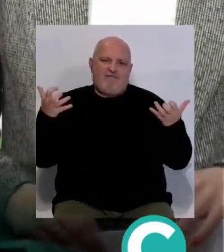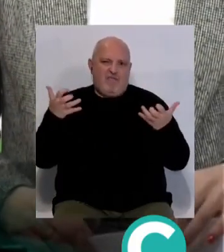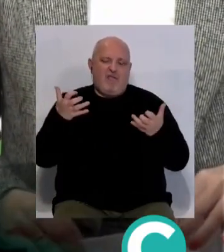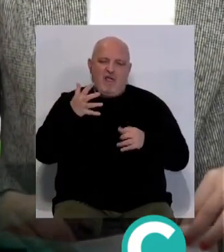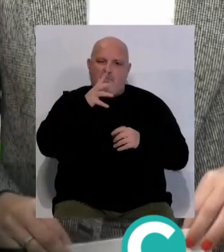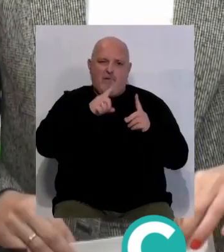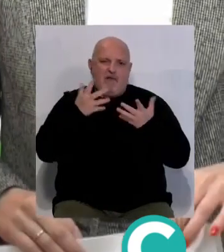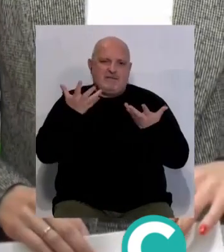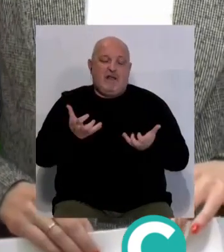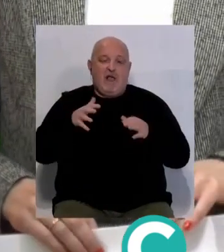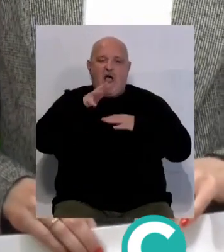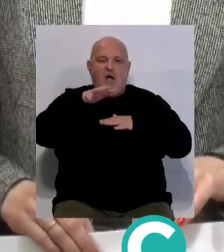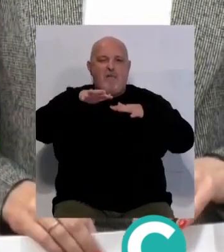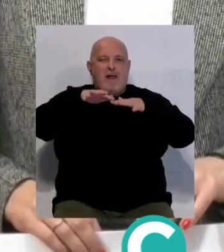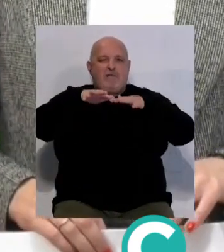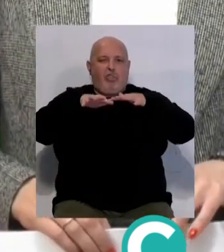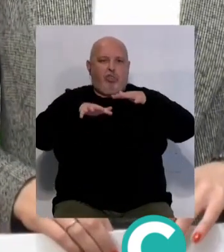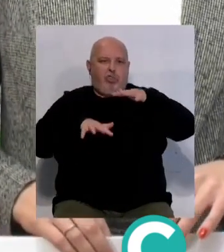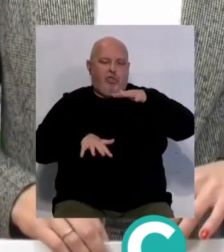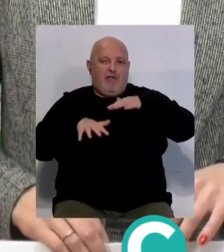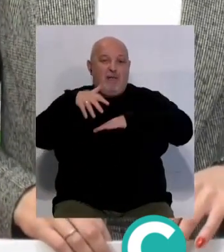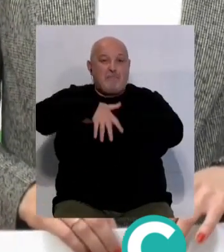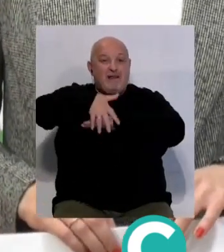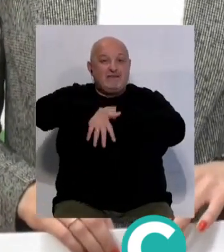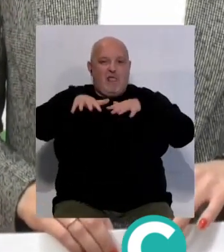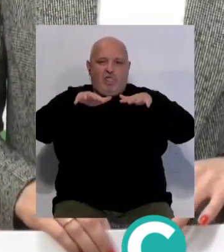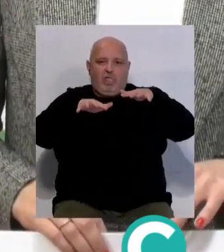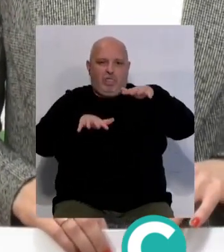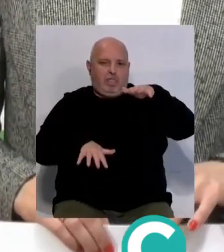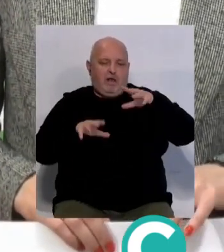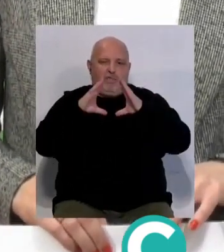No nos dijo que los embalses están como nunca se han visto en en toda Andalucía y dijo que